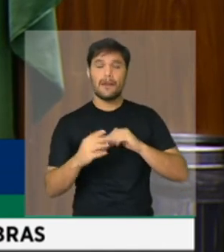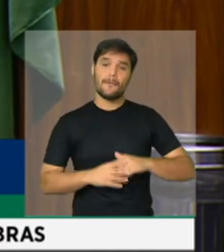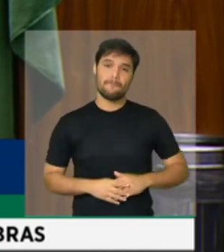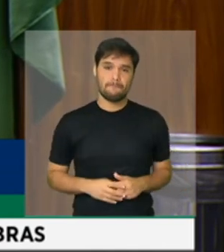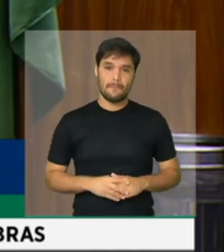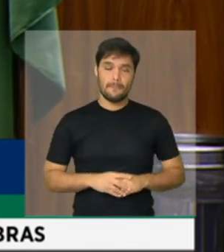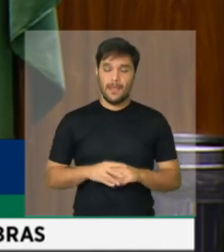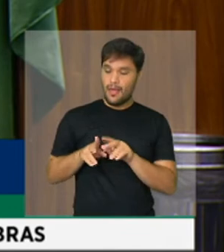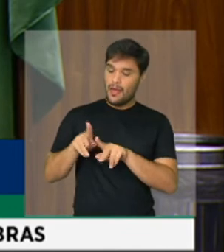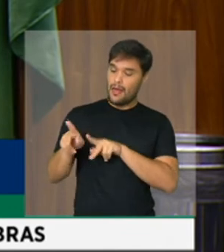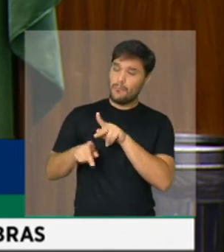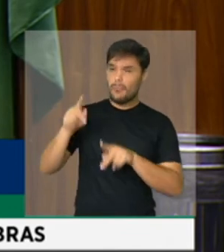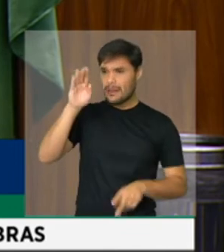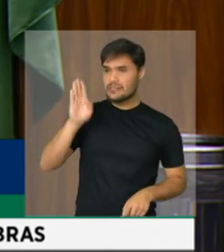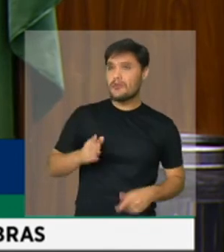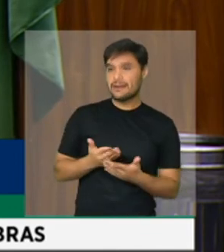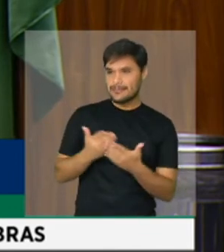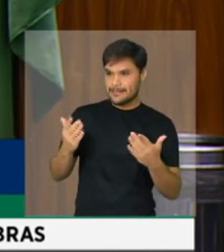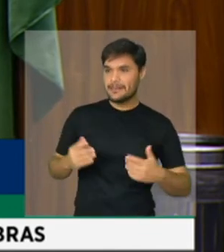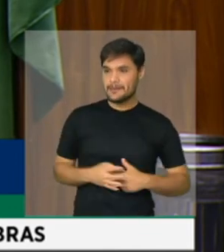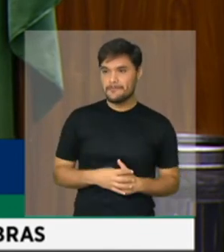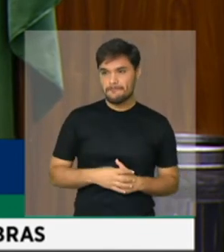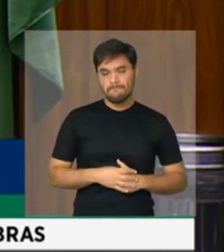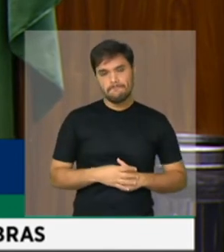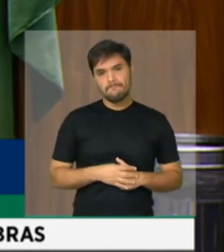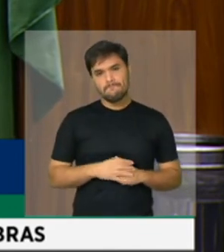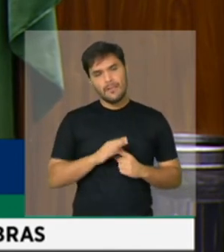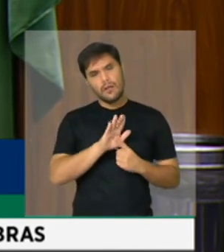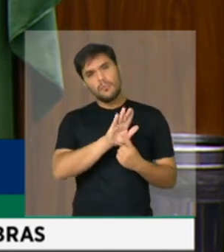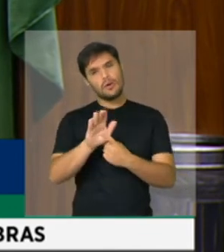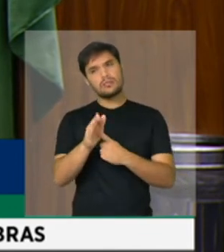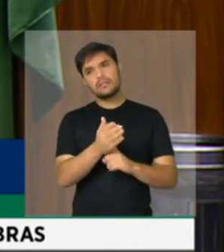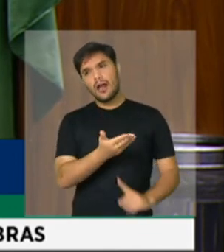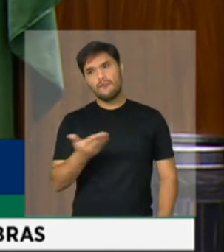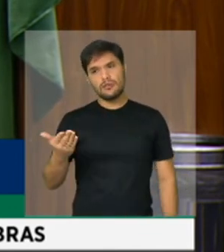ATRAVÀS DAS REDES SOCIAIS A POPULAÇÃO BRASILEIRA. CHAMAR ATENÇÃO DA POPULAÇÃO